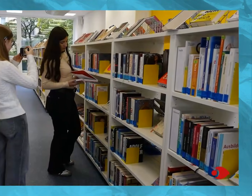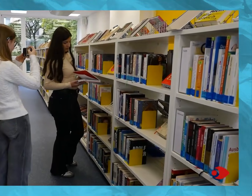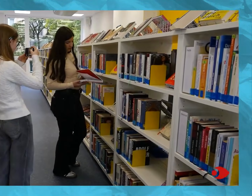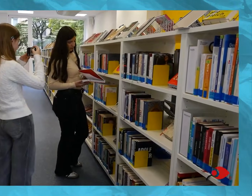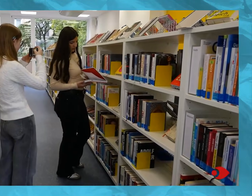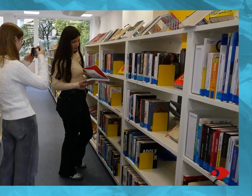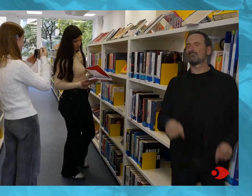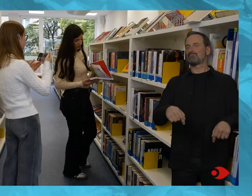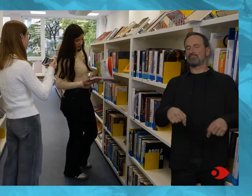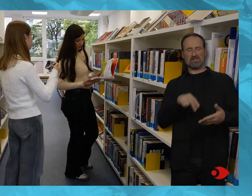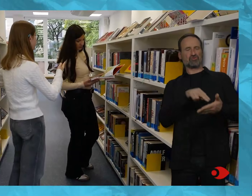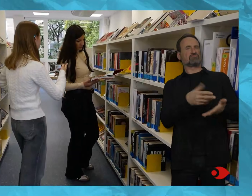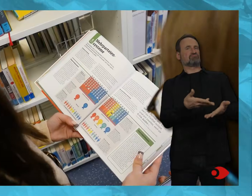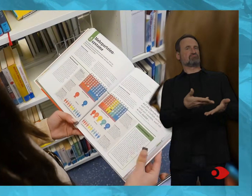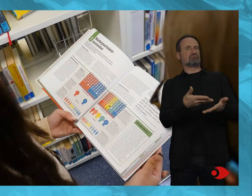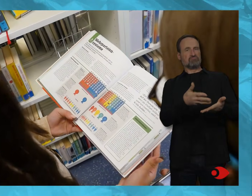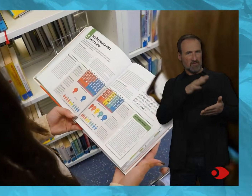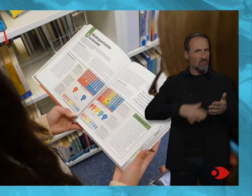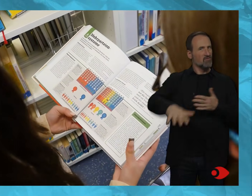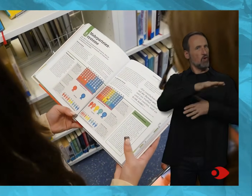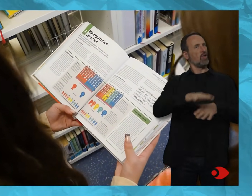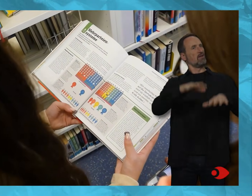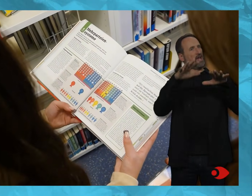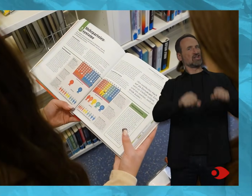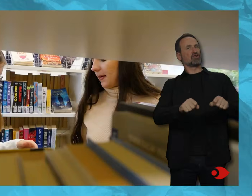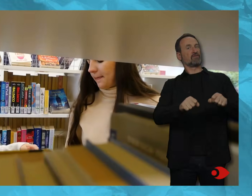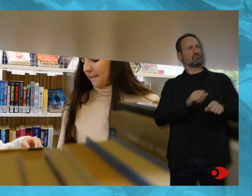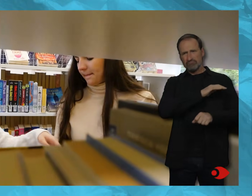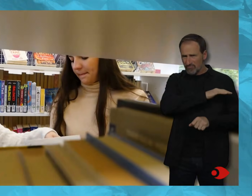Hier steht: "Die Herrschaft des Volkes". Alle Menschen dürfen mitbestimmen.